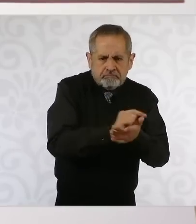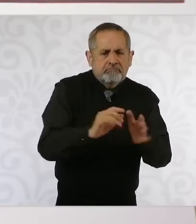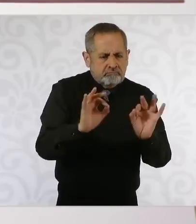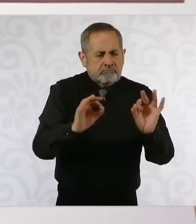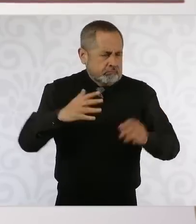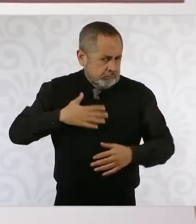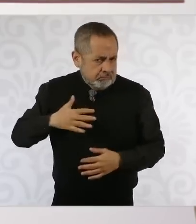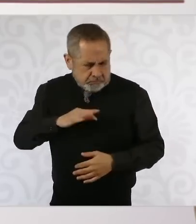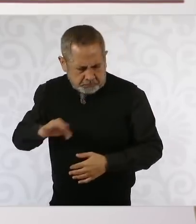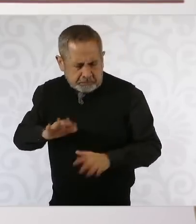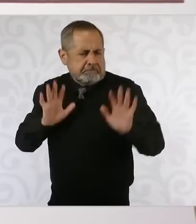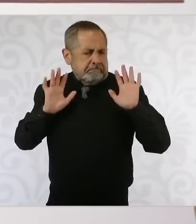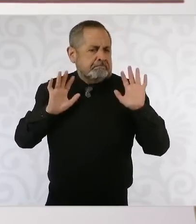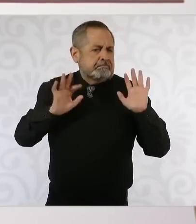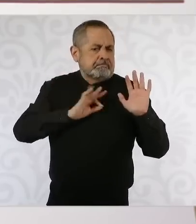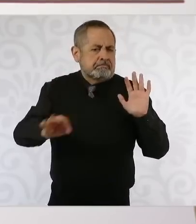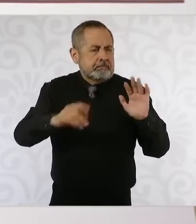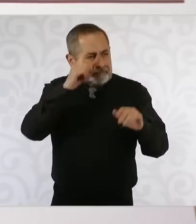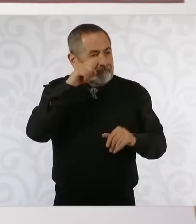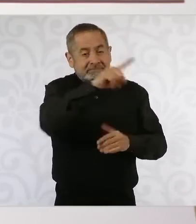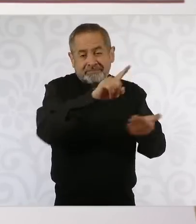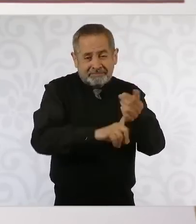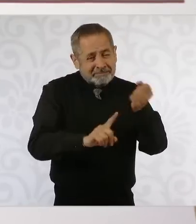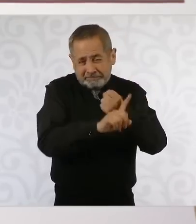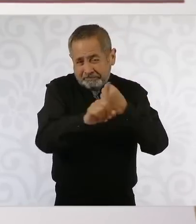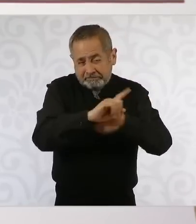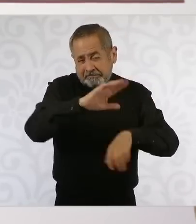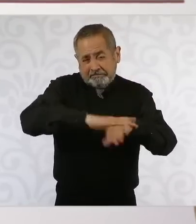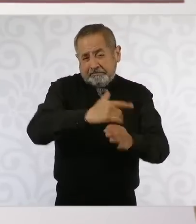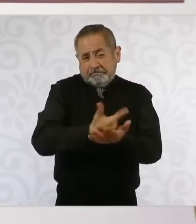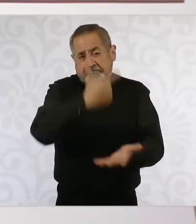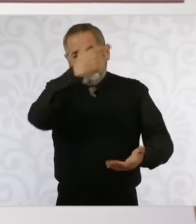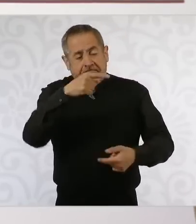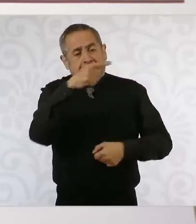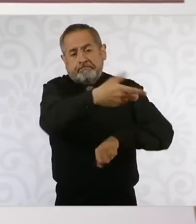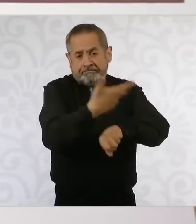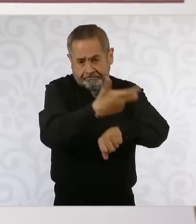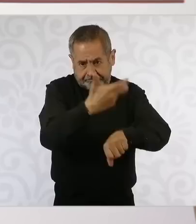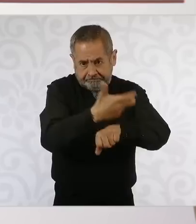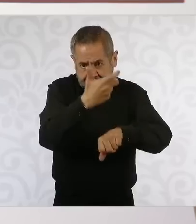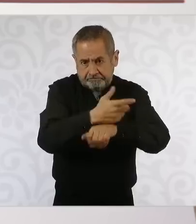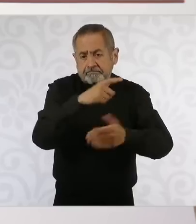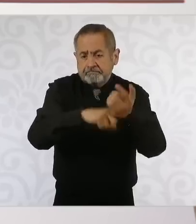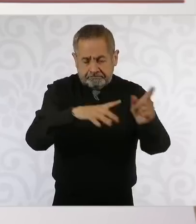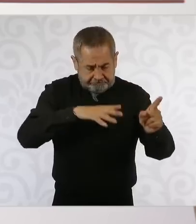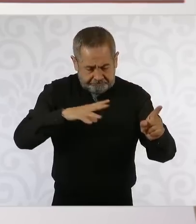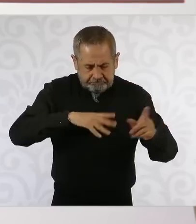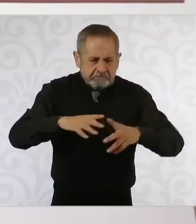manos para esta crisis sanitaria que están teniendo en los Estados Unidos